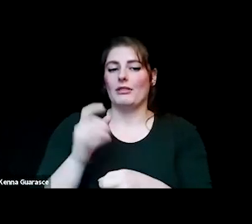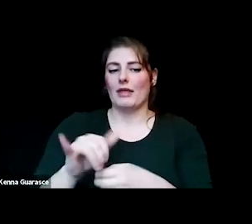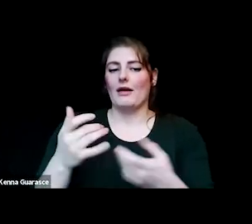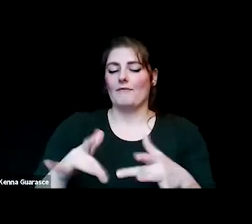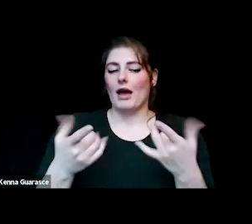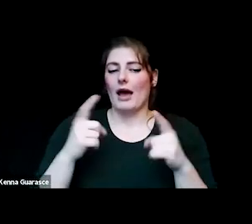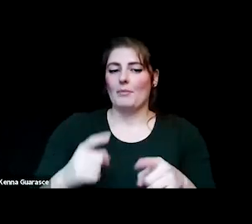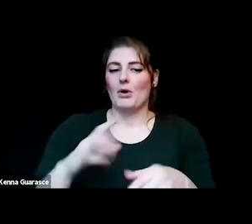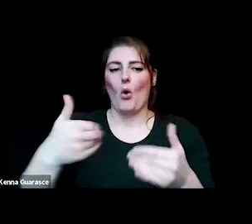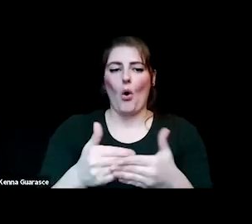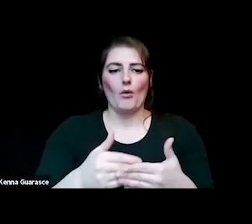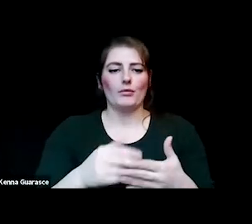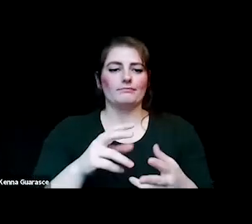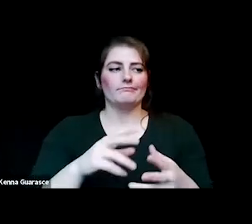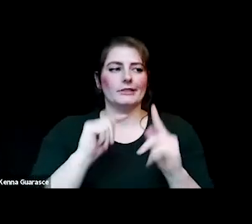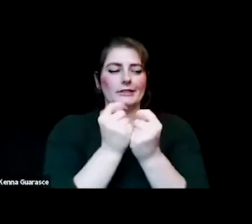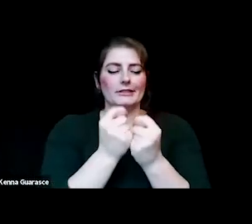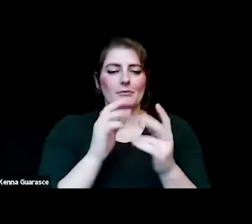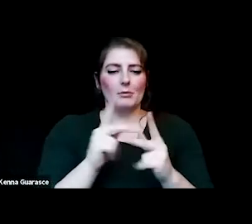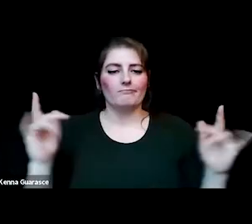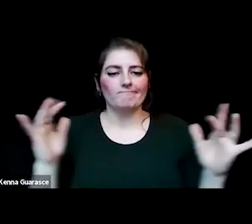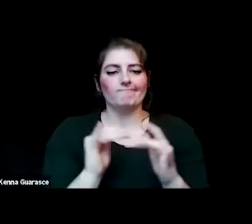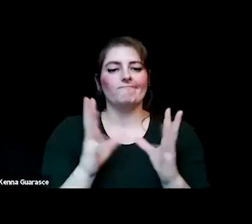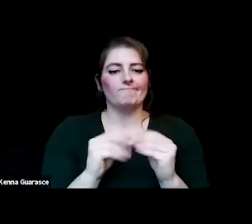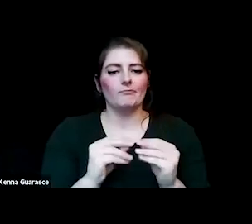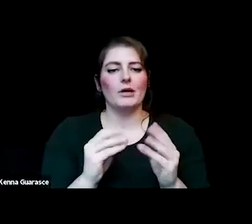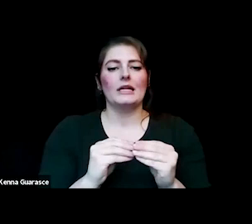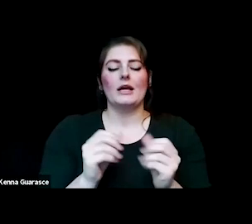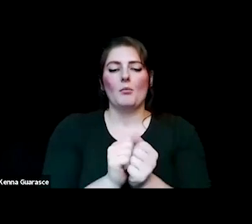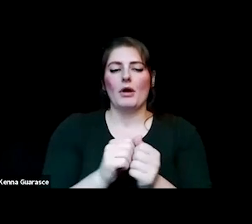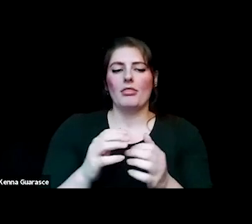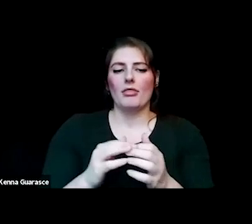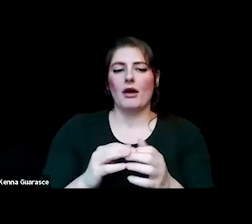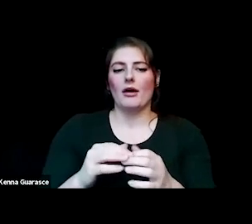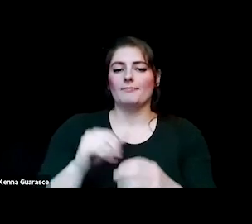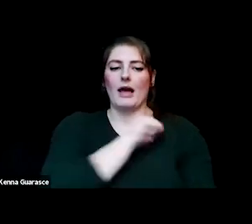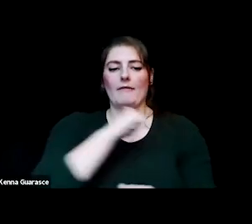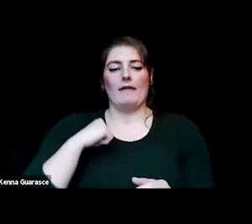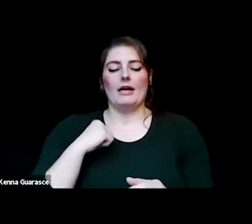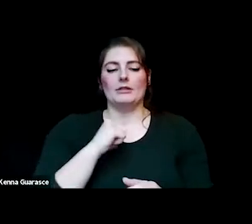para redactar una declaración pública con nuestro consejo asesor comunitario, que está compuesto por personas con experiencia vivida